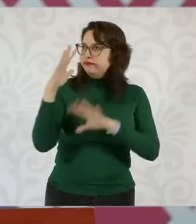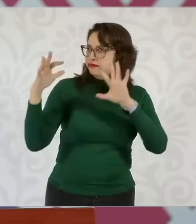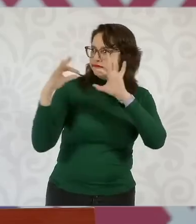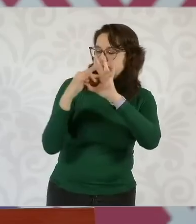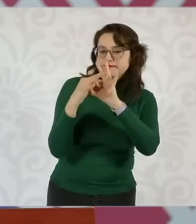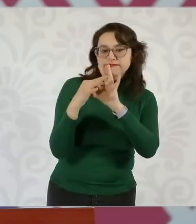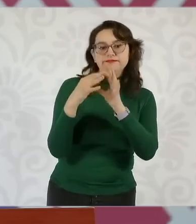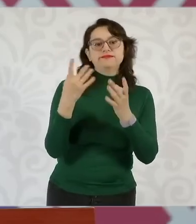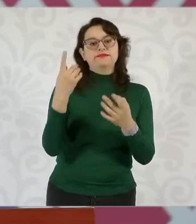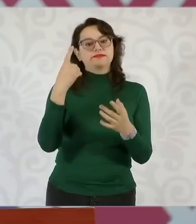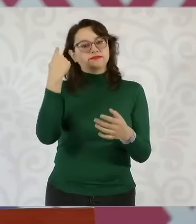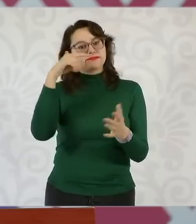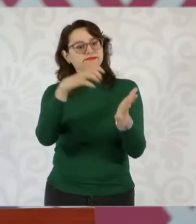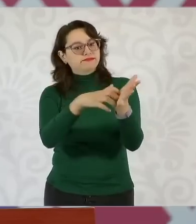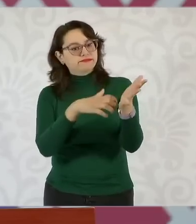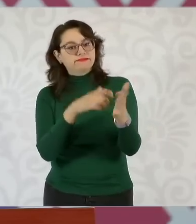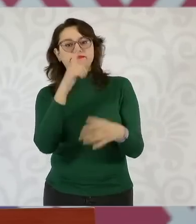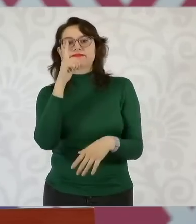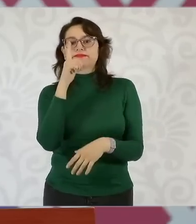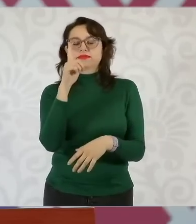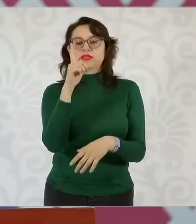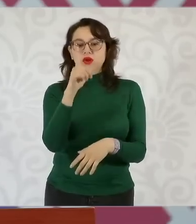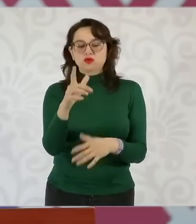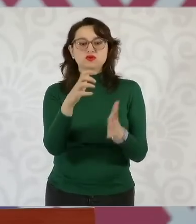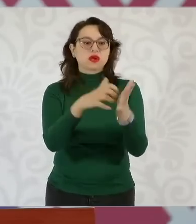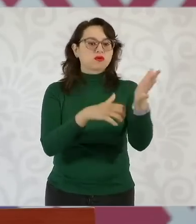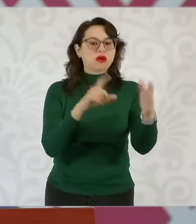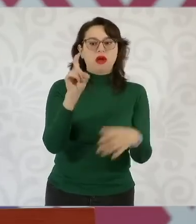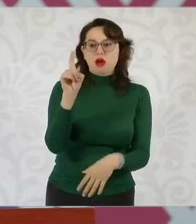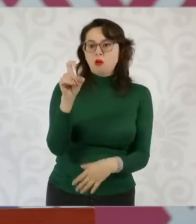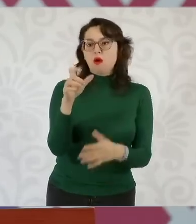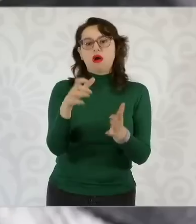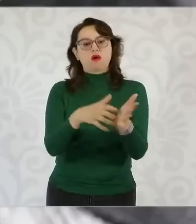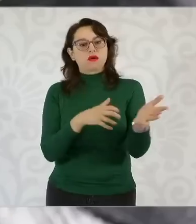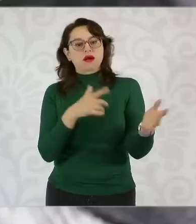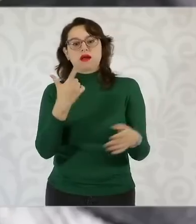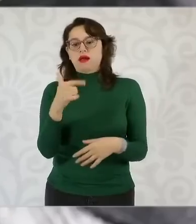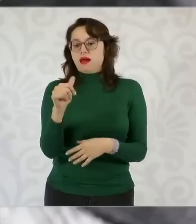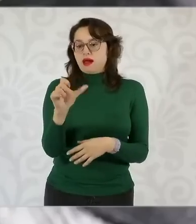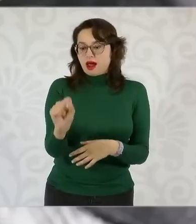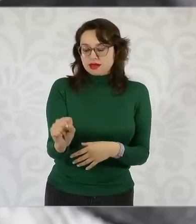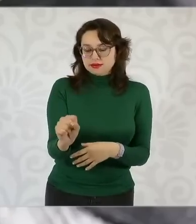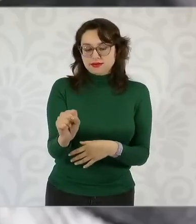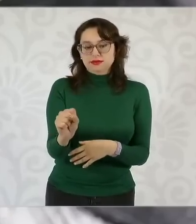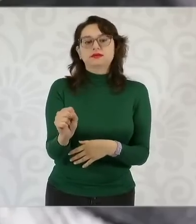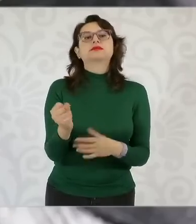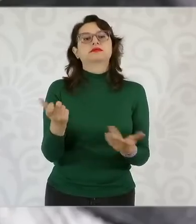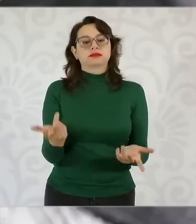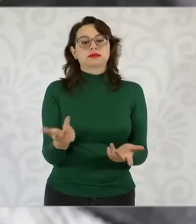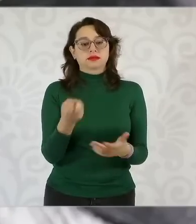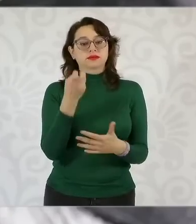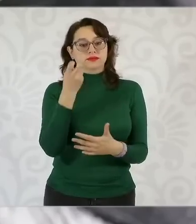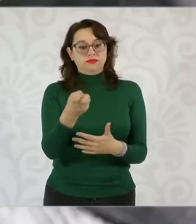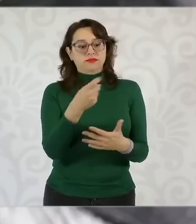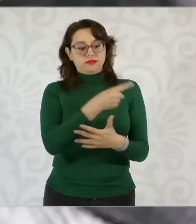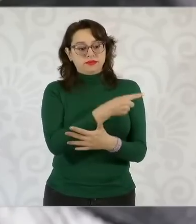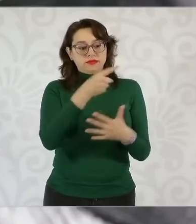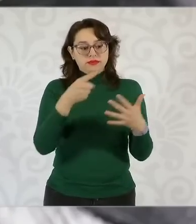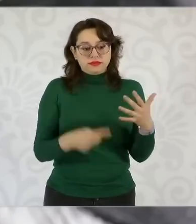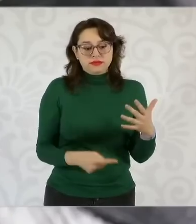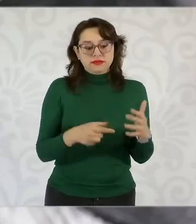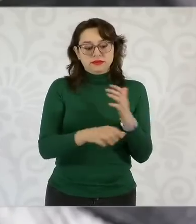ahorrar agua luz y gas y Seguiremos ampliando nuestro catálogo de productos ecológicos y